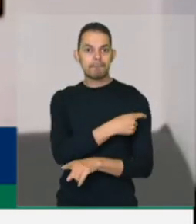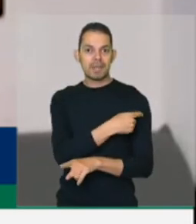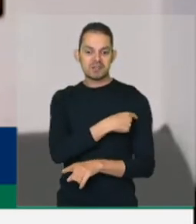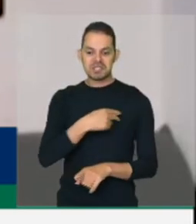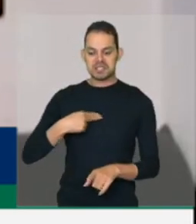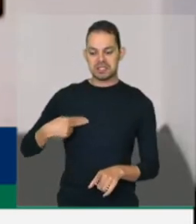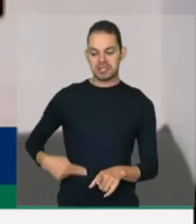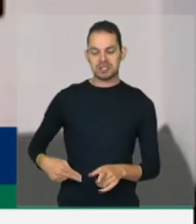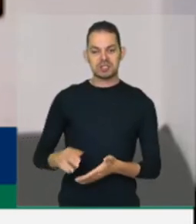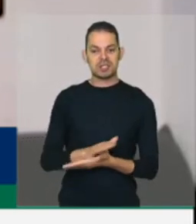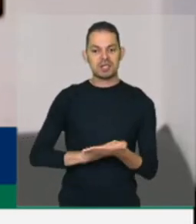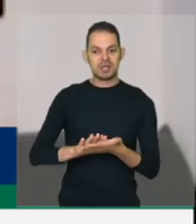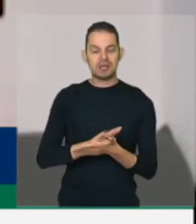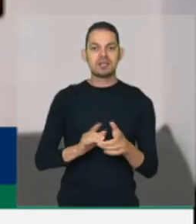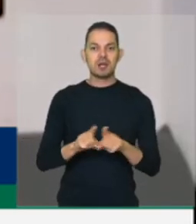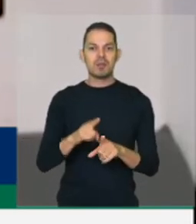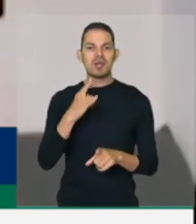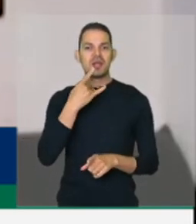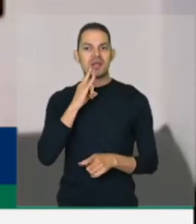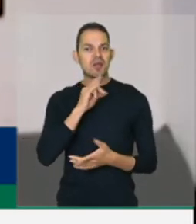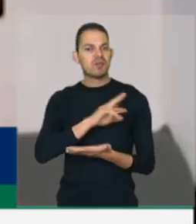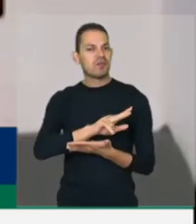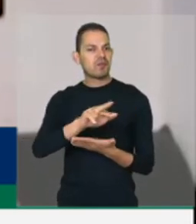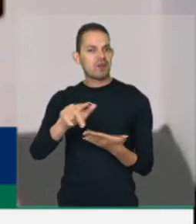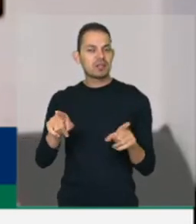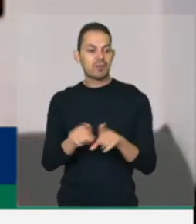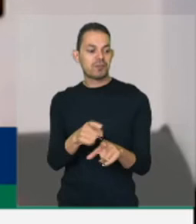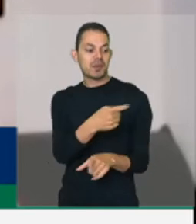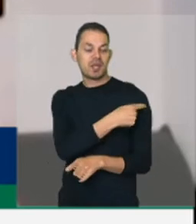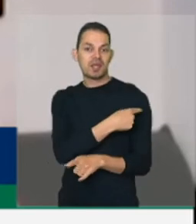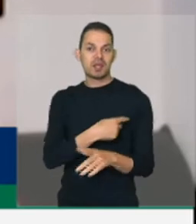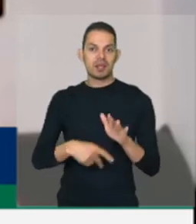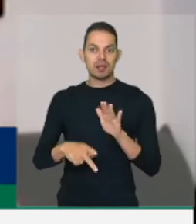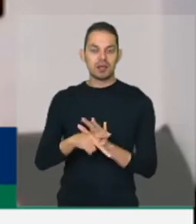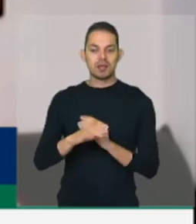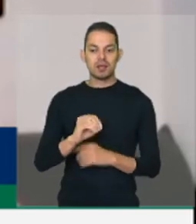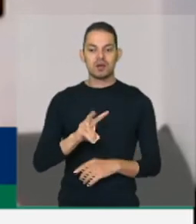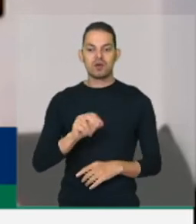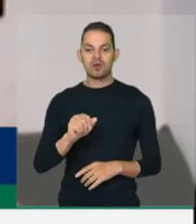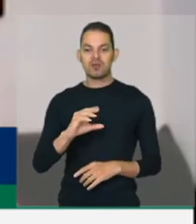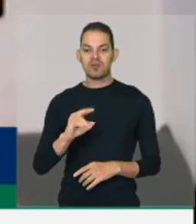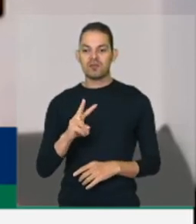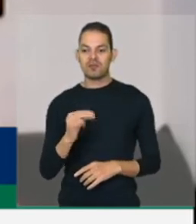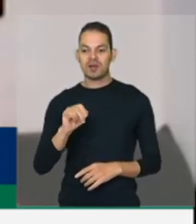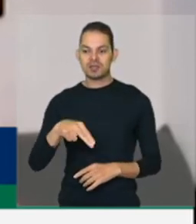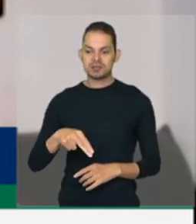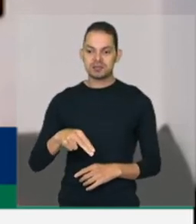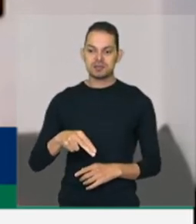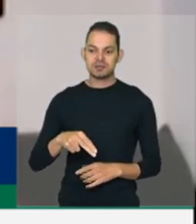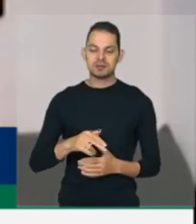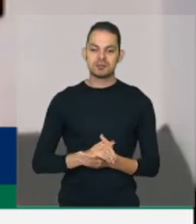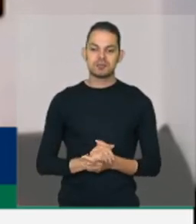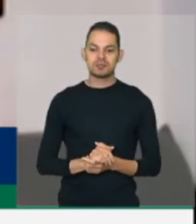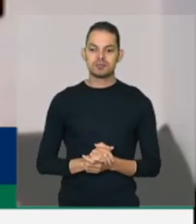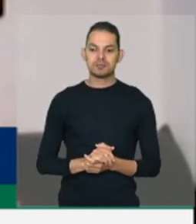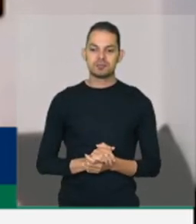E FALAM DE TEQUILLA, VODKA E COVAXIN. ALIÁS, EU QUERIA SÓ MAIS 30 SEGUNDOS, SENHOR PRESIDENTE, SE O SENHOR PUDER... [PRESIDENTE]: POIS NÃO, DEPUTADA.